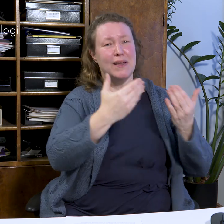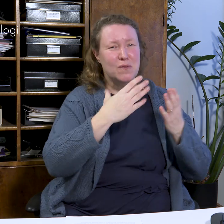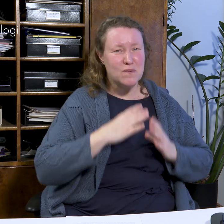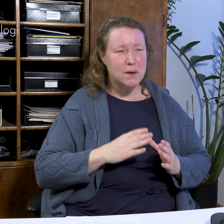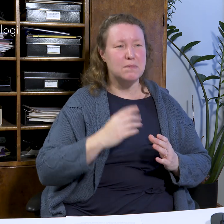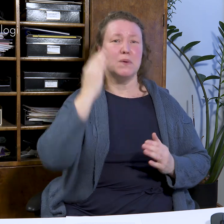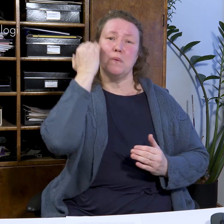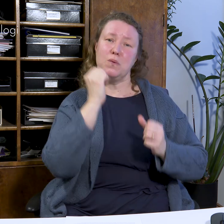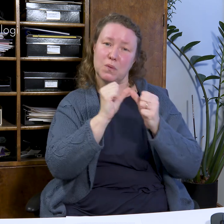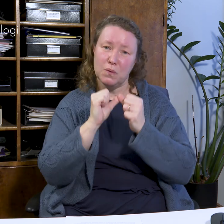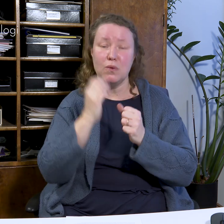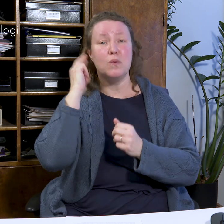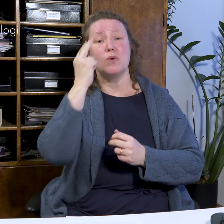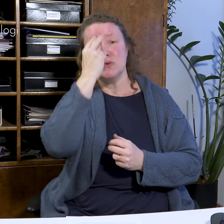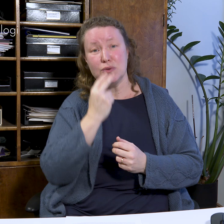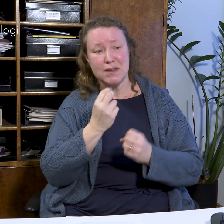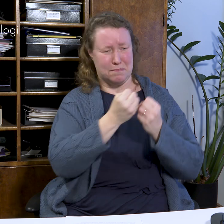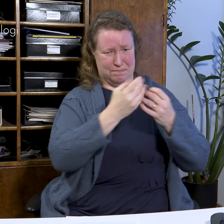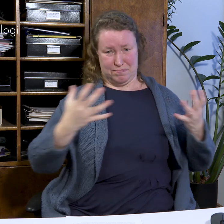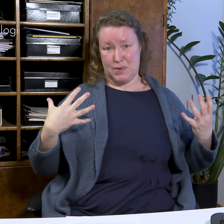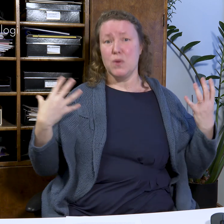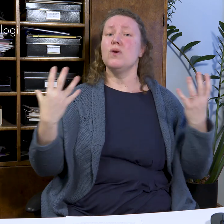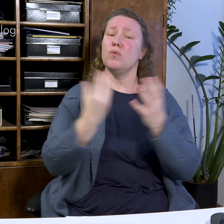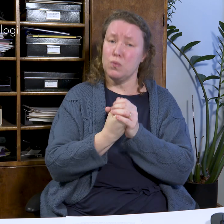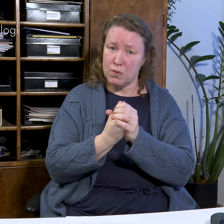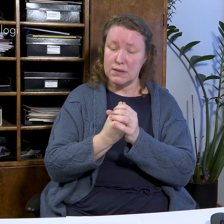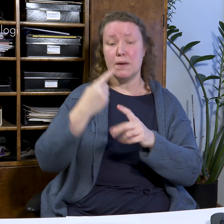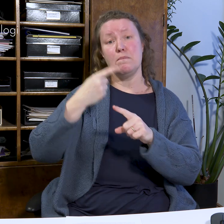liittyvässä asiassa yhteistyössä muiden asiakasjärjestöjen, -